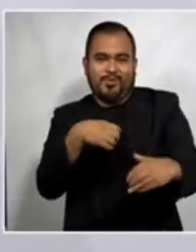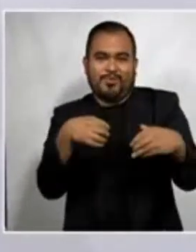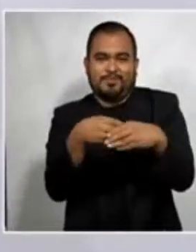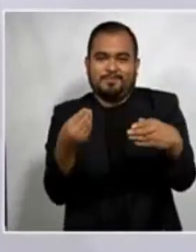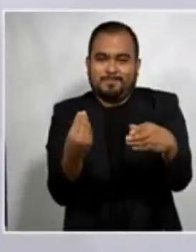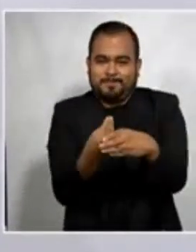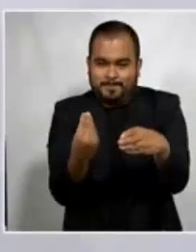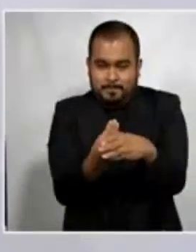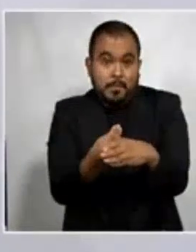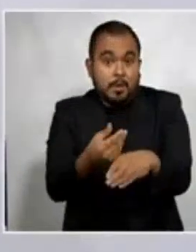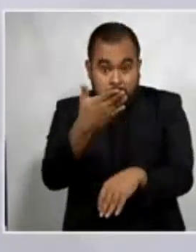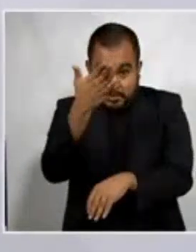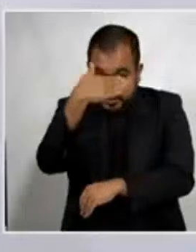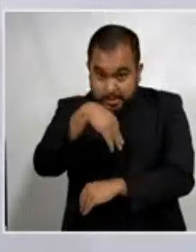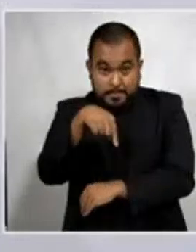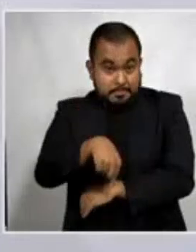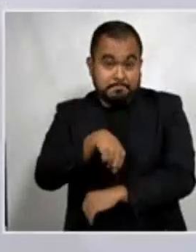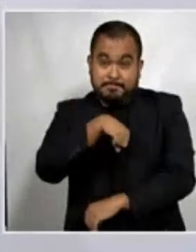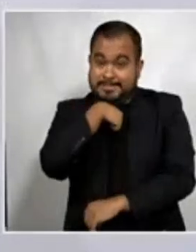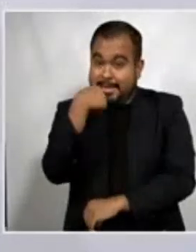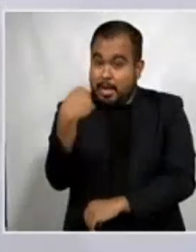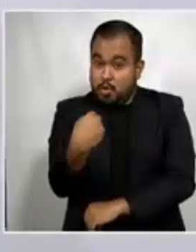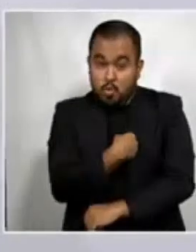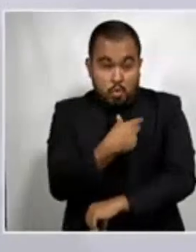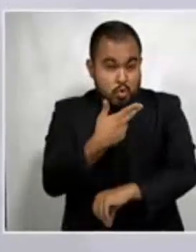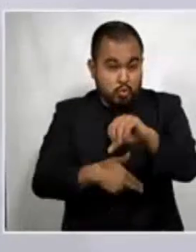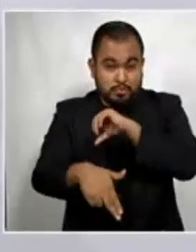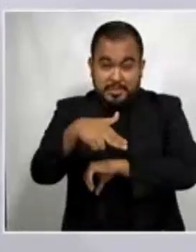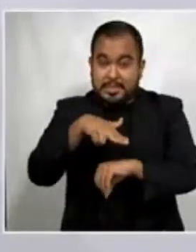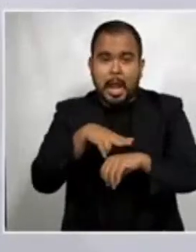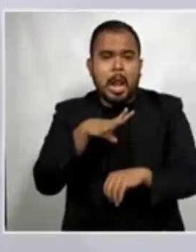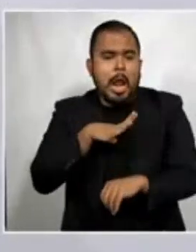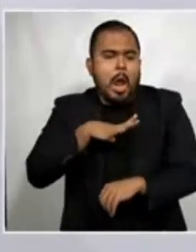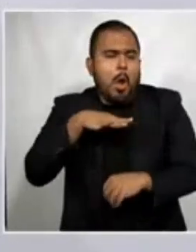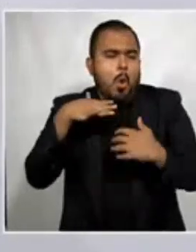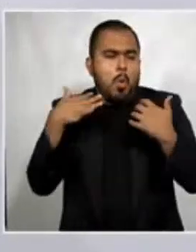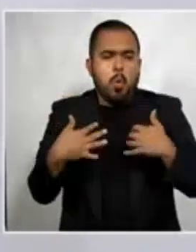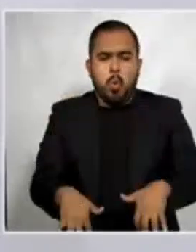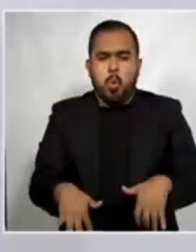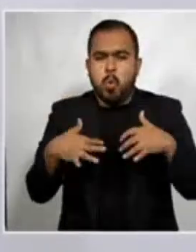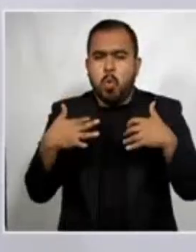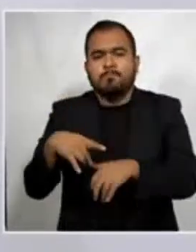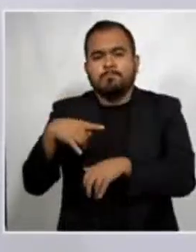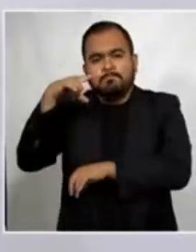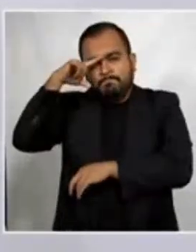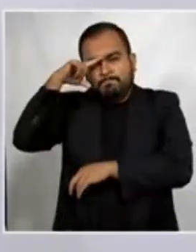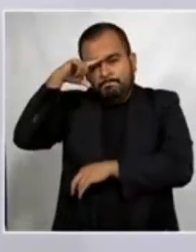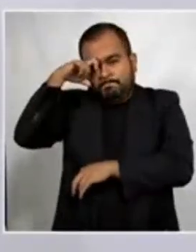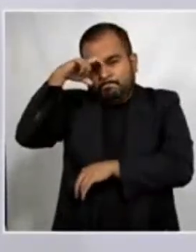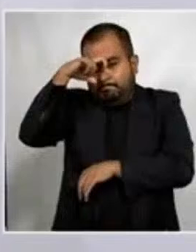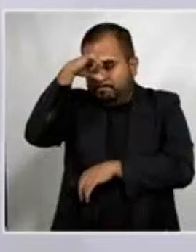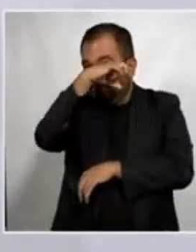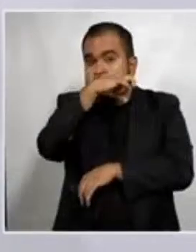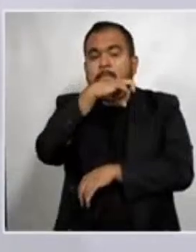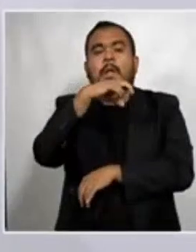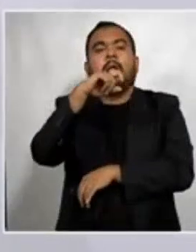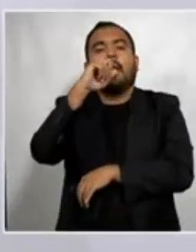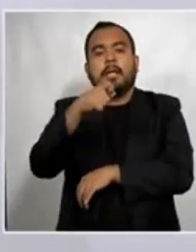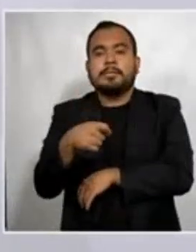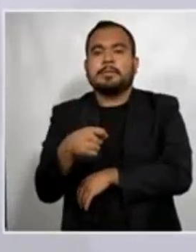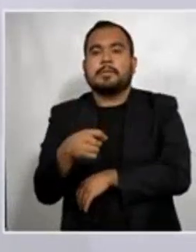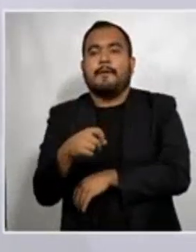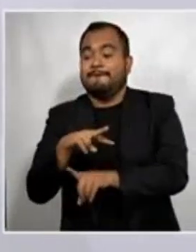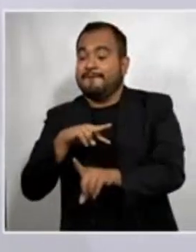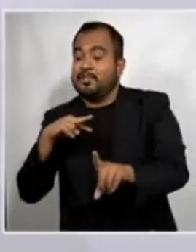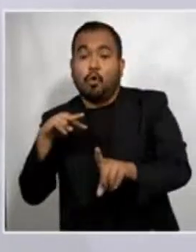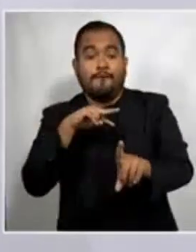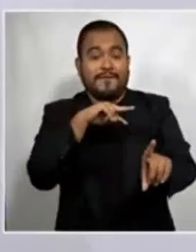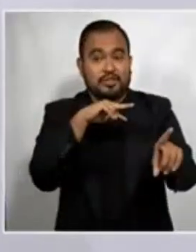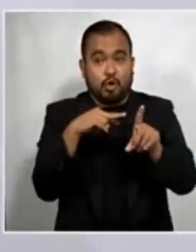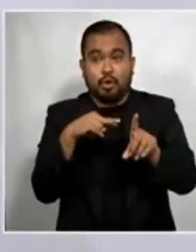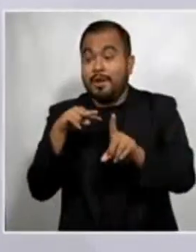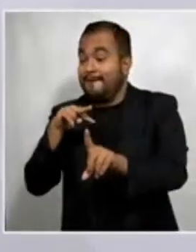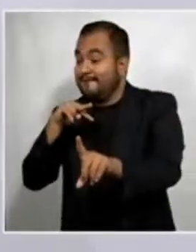libra una de las batallas más importantes entre la visión neoliberal que pretende que toda la